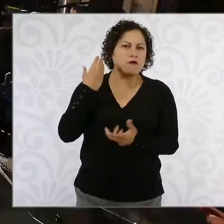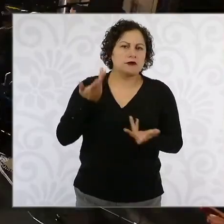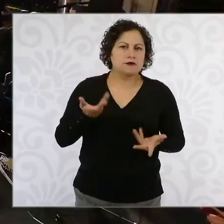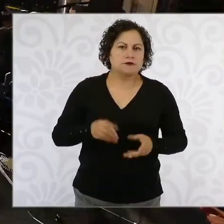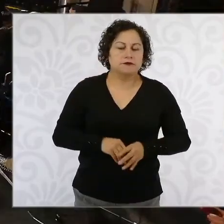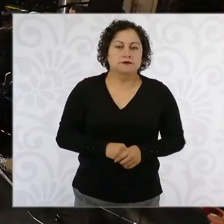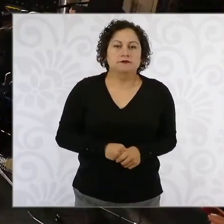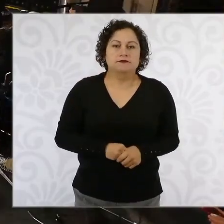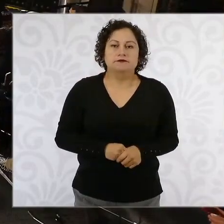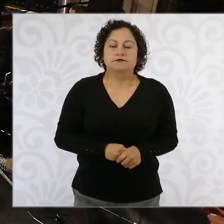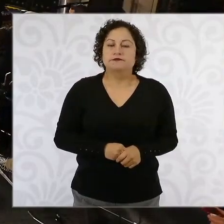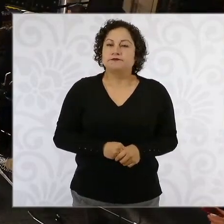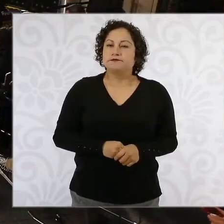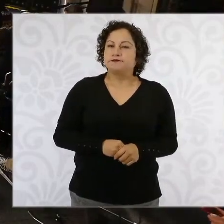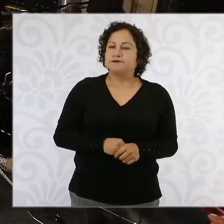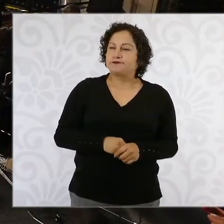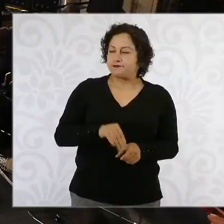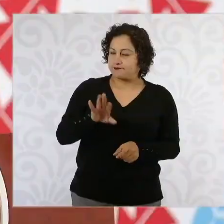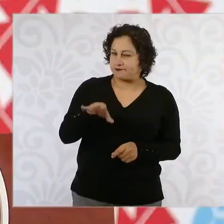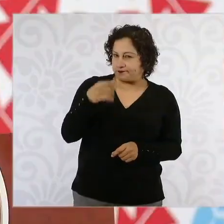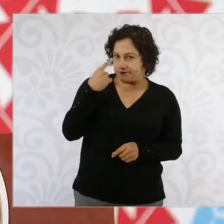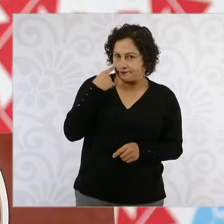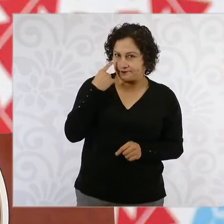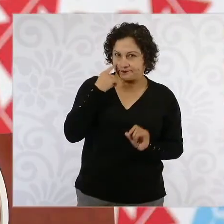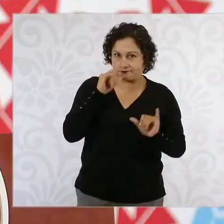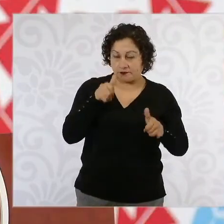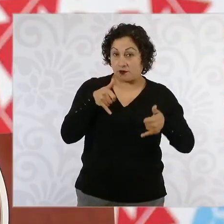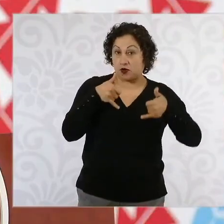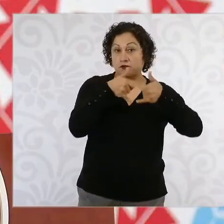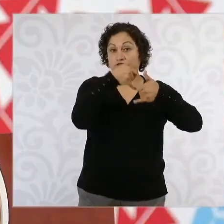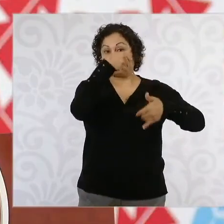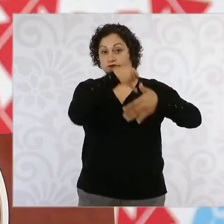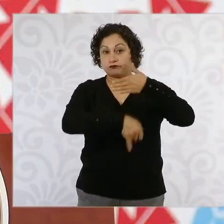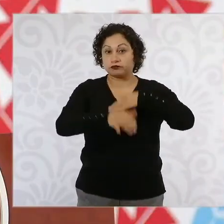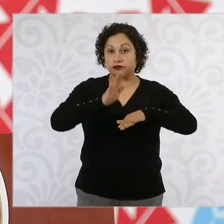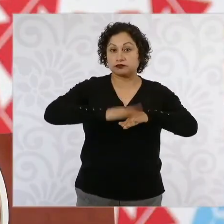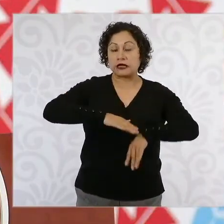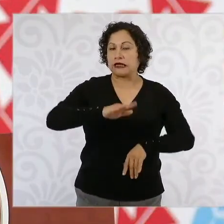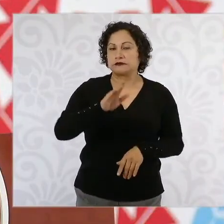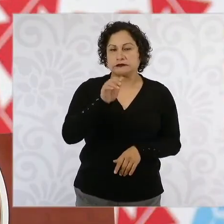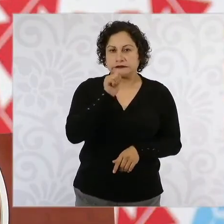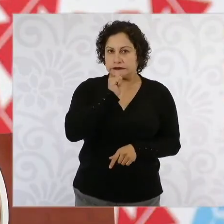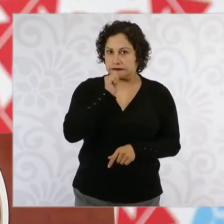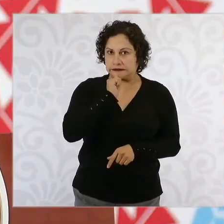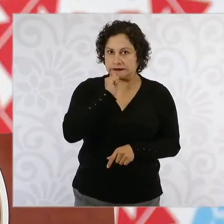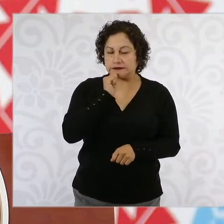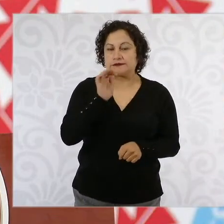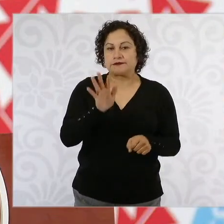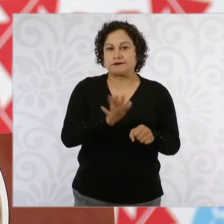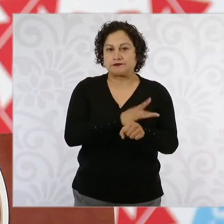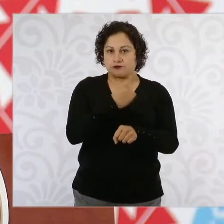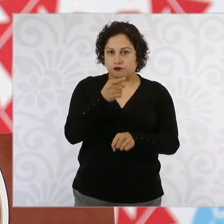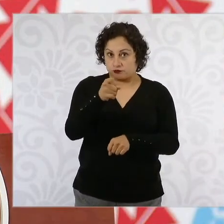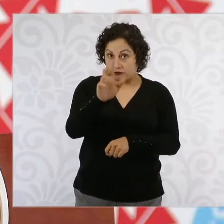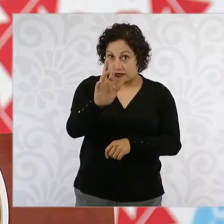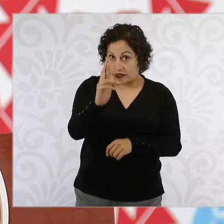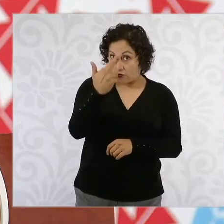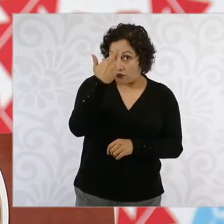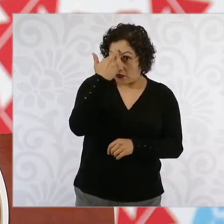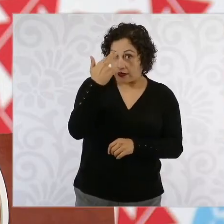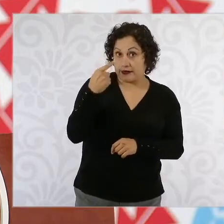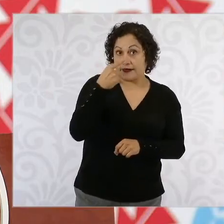no hemos tenido mayor comunicación Recuerden que ellos todavía requieren ser ratificados